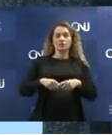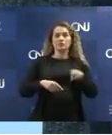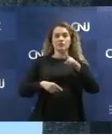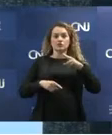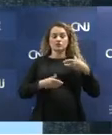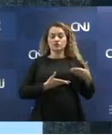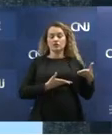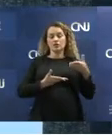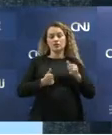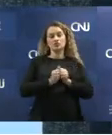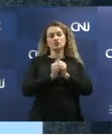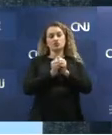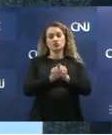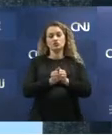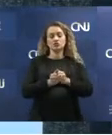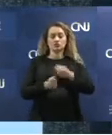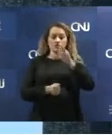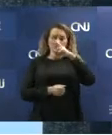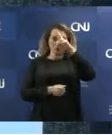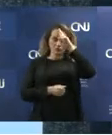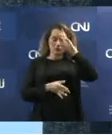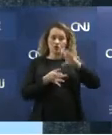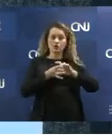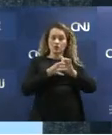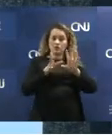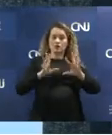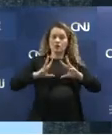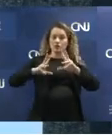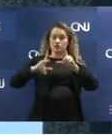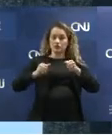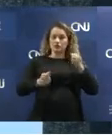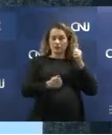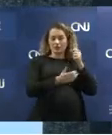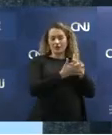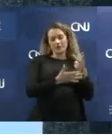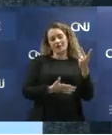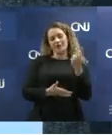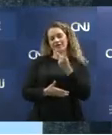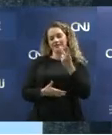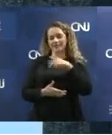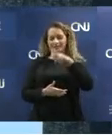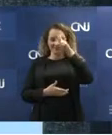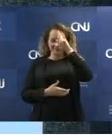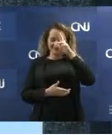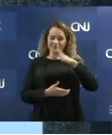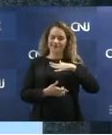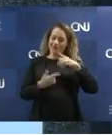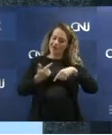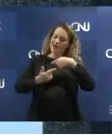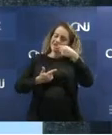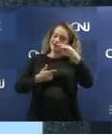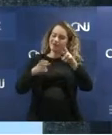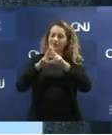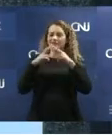Mas eu libero todos para que paguem dois o almoço para mim, na próxima, nas próximas reuniões, saudar